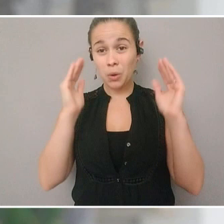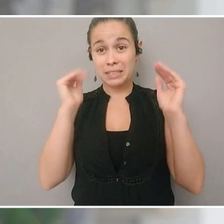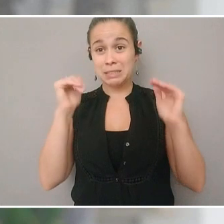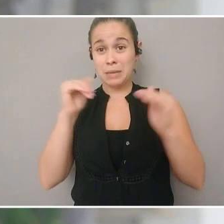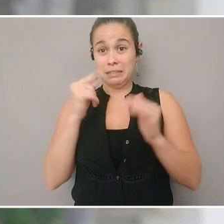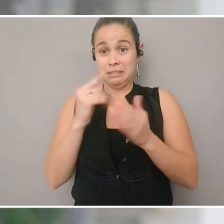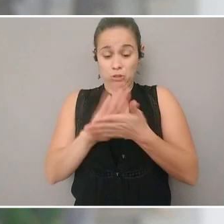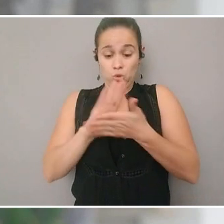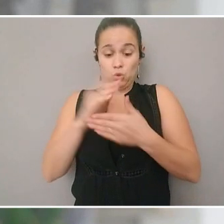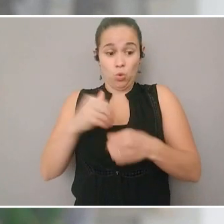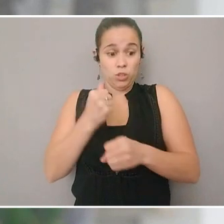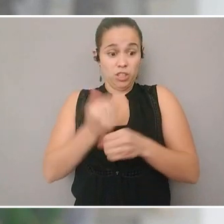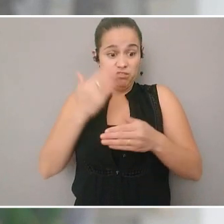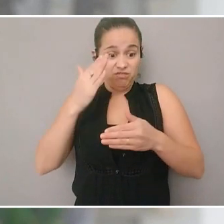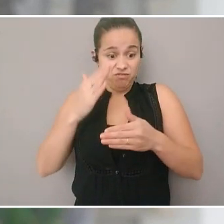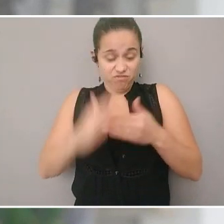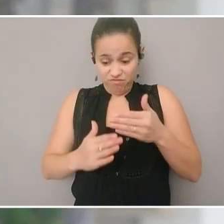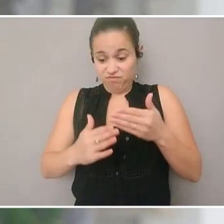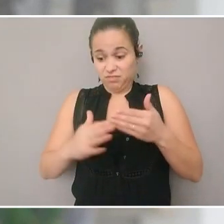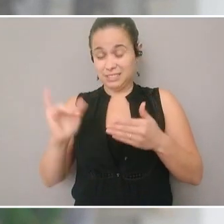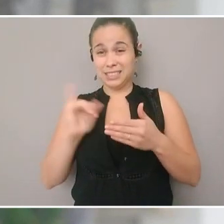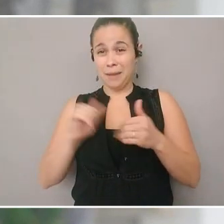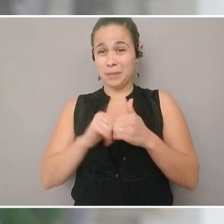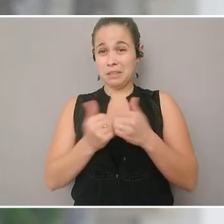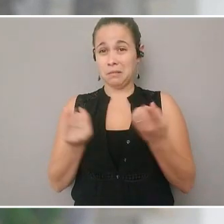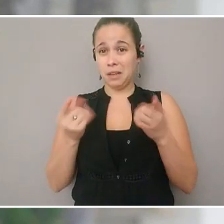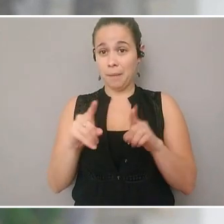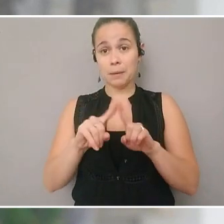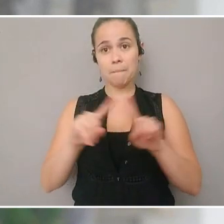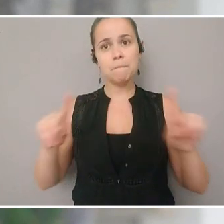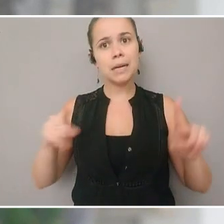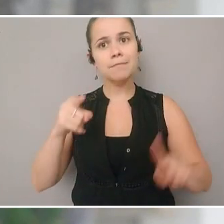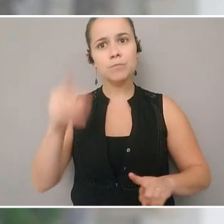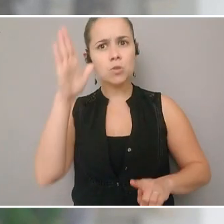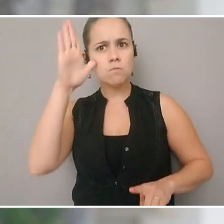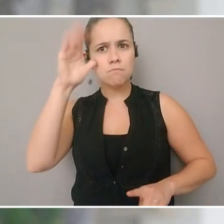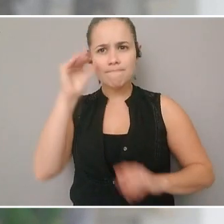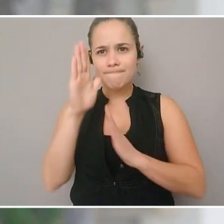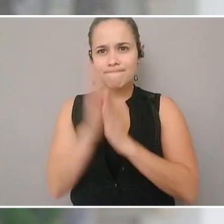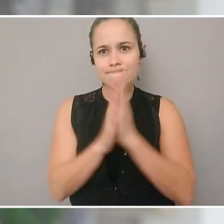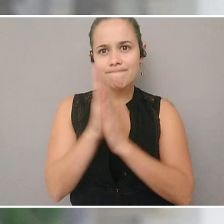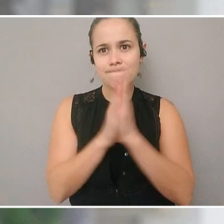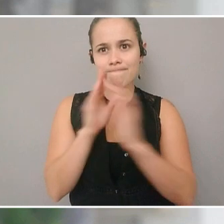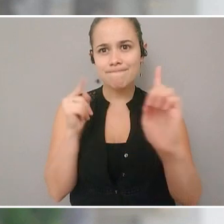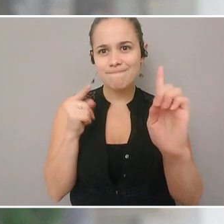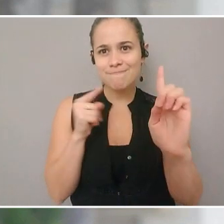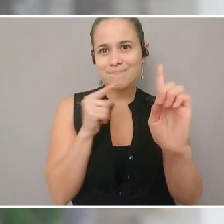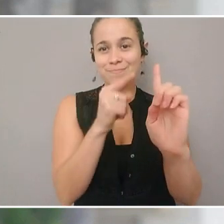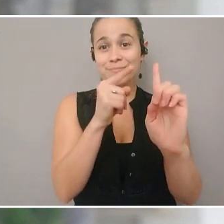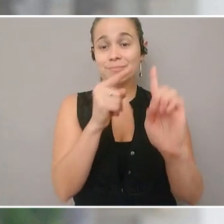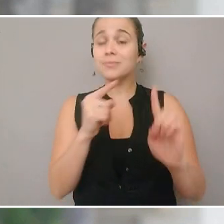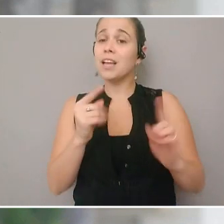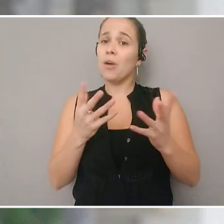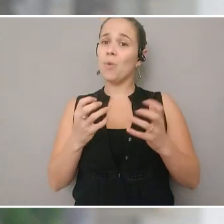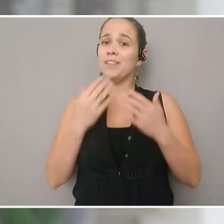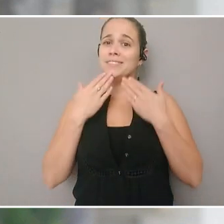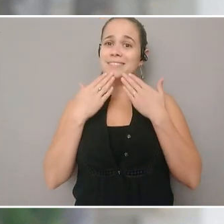termino, pero persistieron. Yo deseo